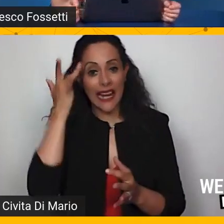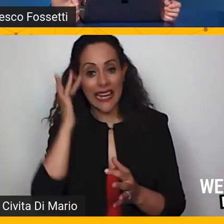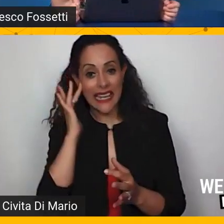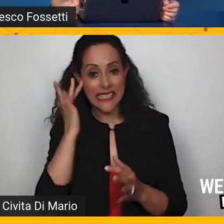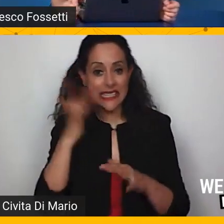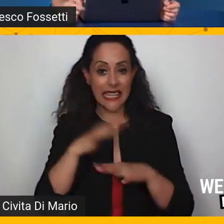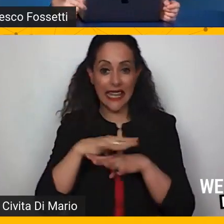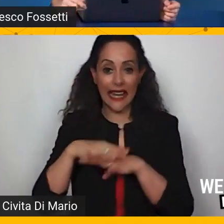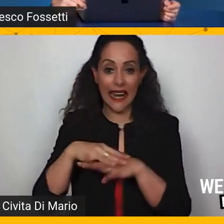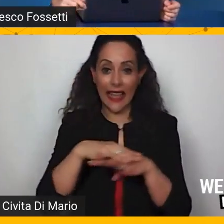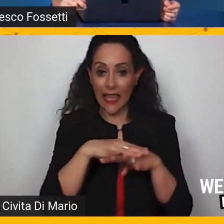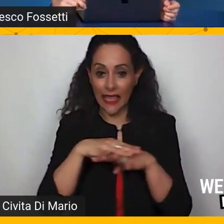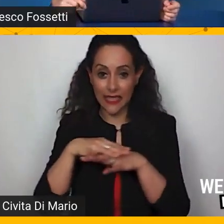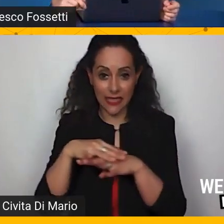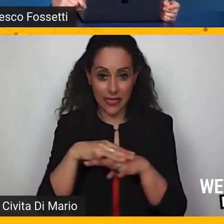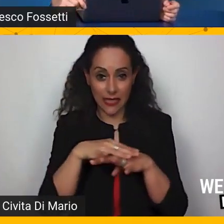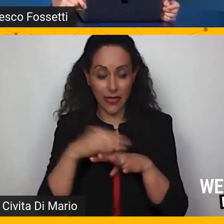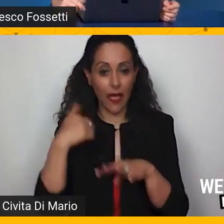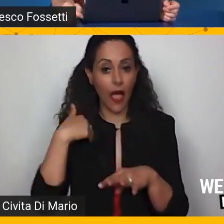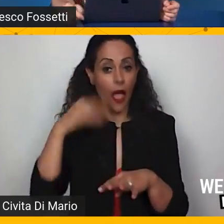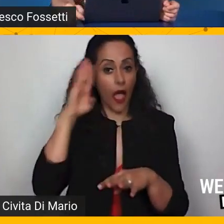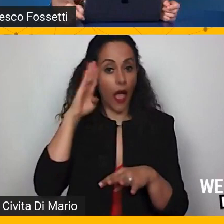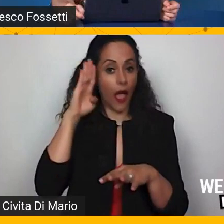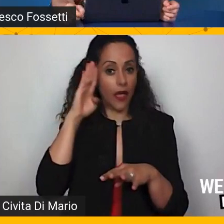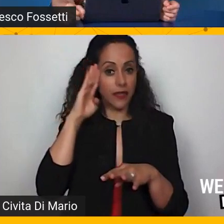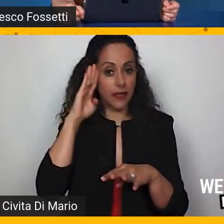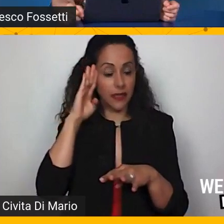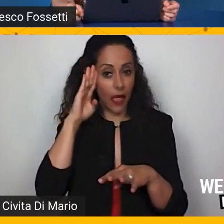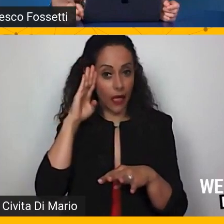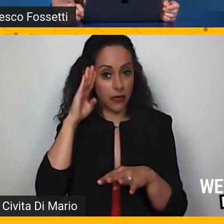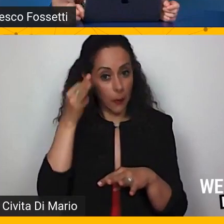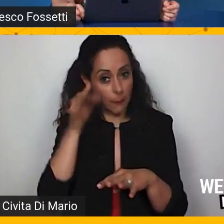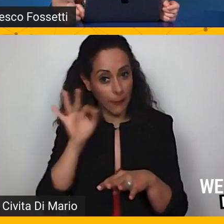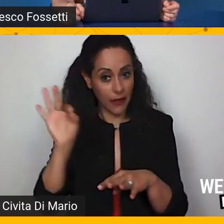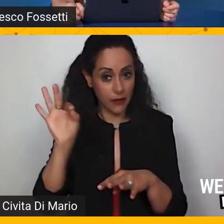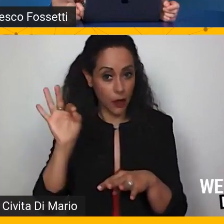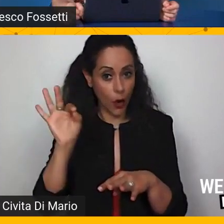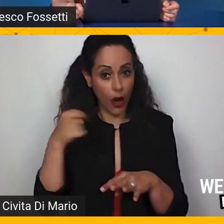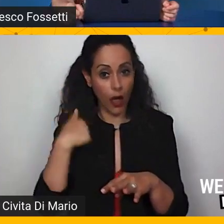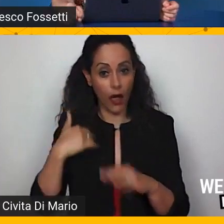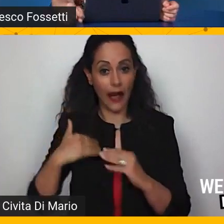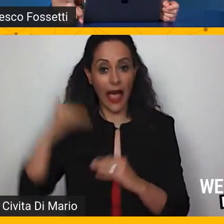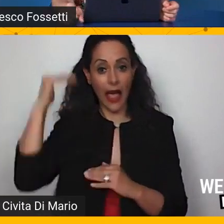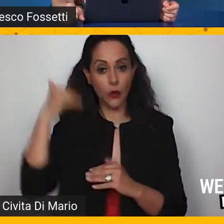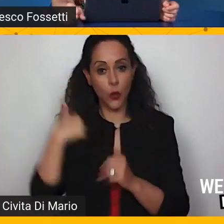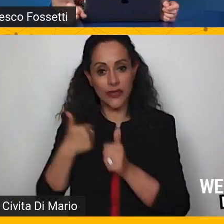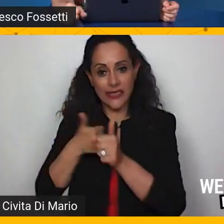anche i rischi della rete e quindi a cosa stare attenti